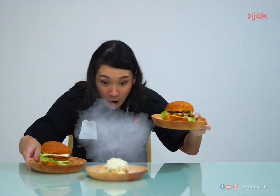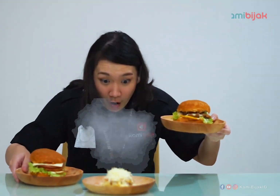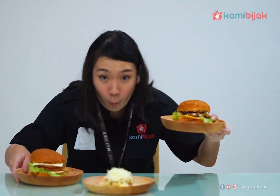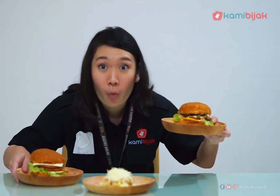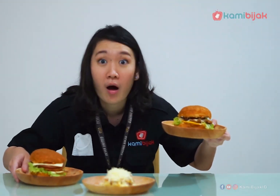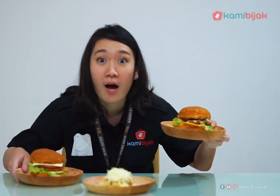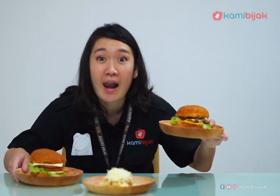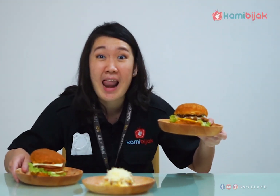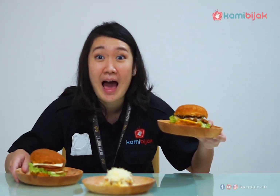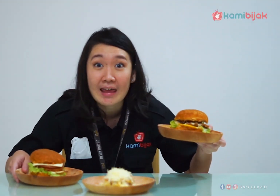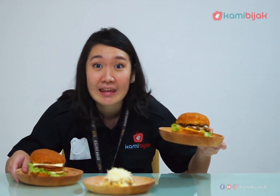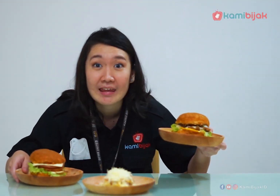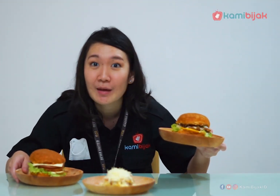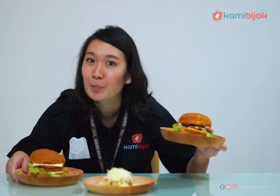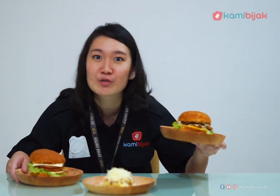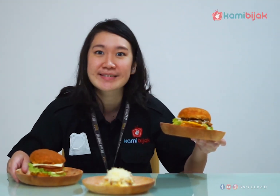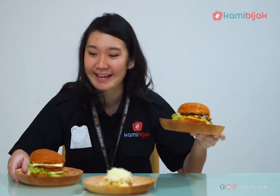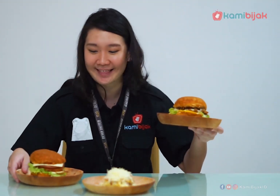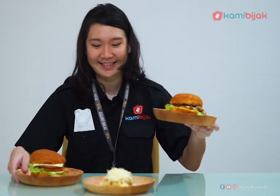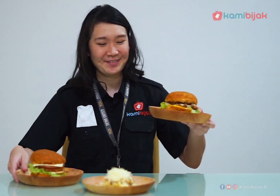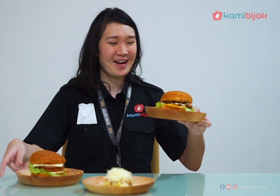Hah ada lagi? Buset